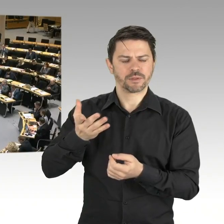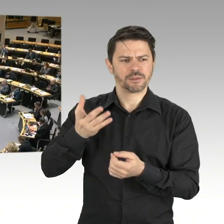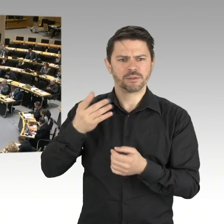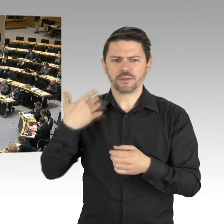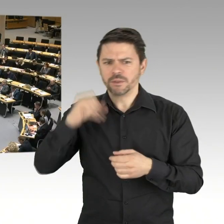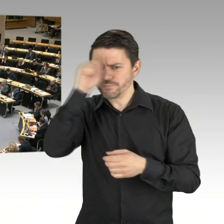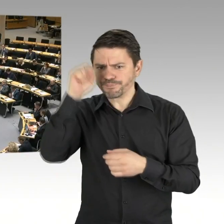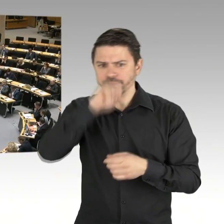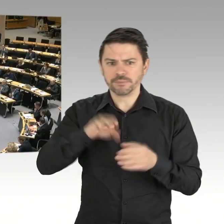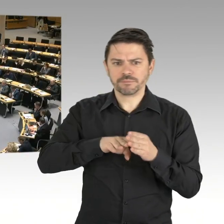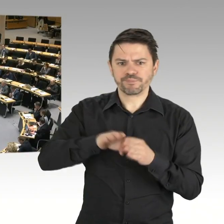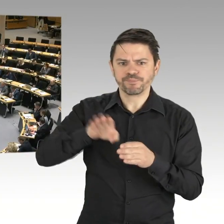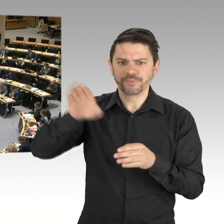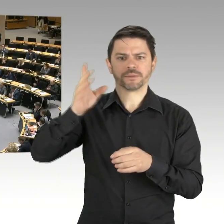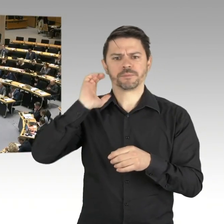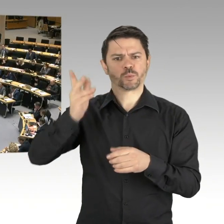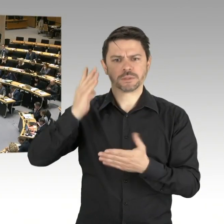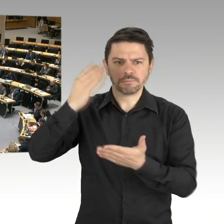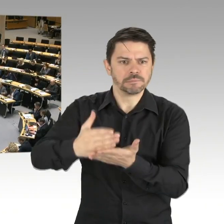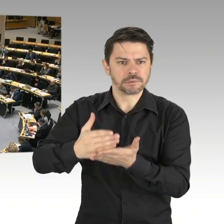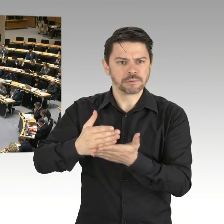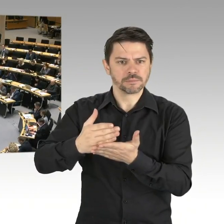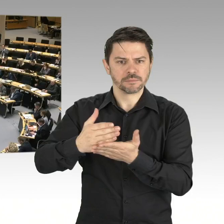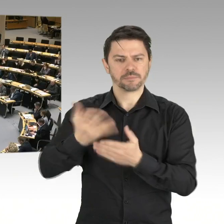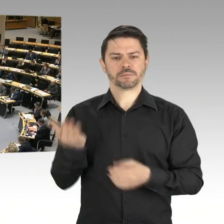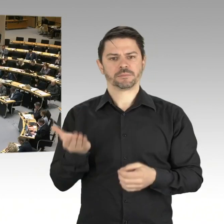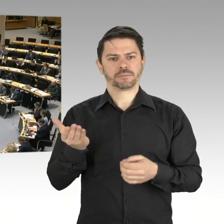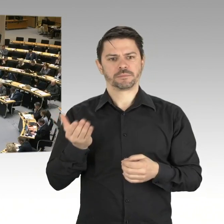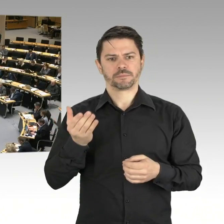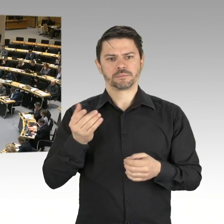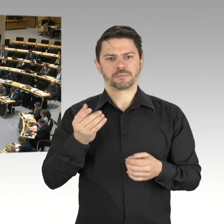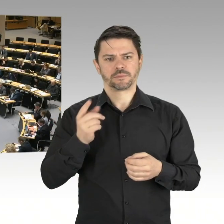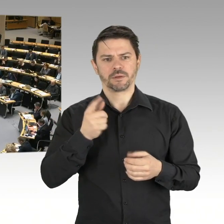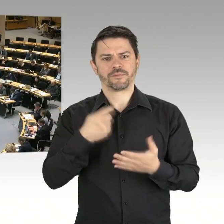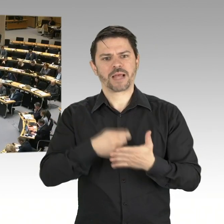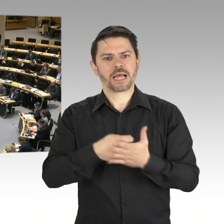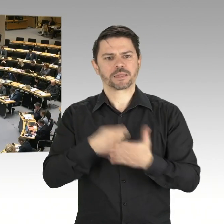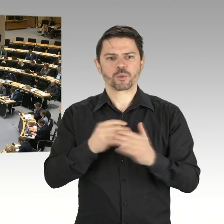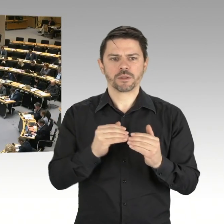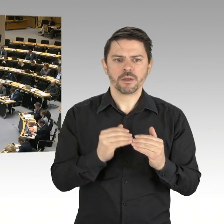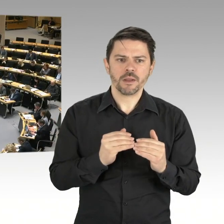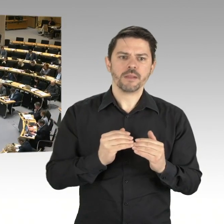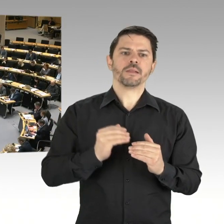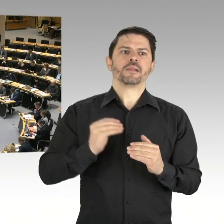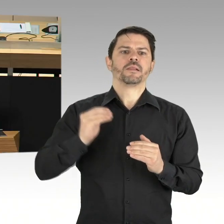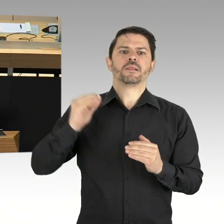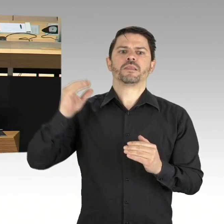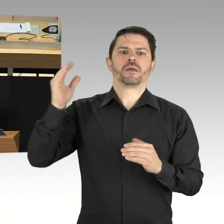Und jetzt gibt es die Horrorszenarien. Die Horrorszenarien, die in der Kampagne der letzten Wochen und Monate